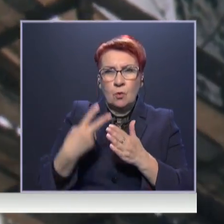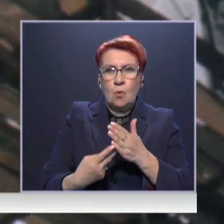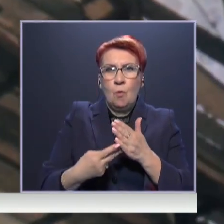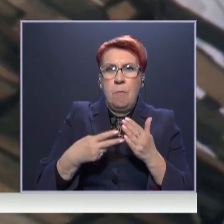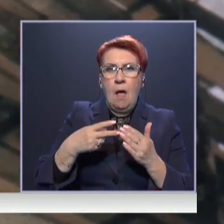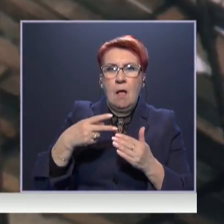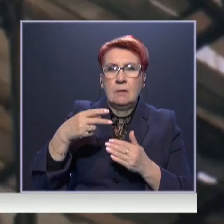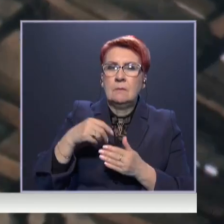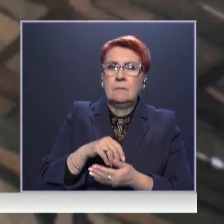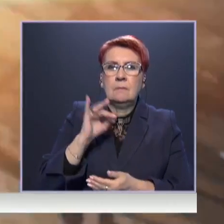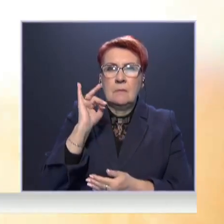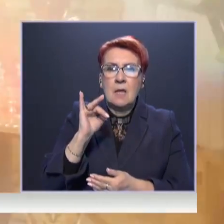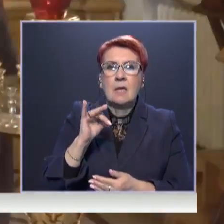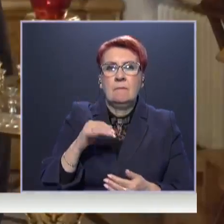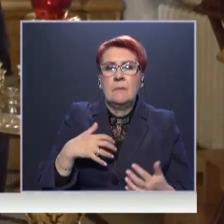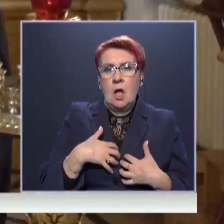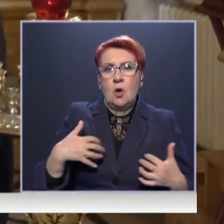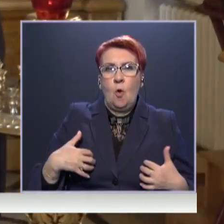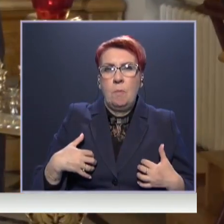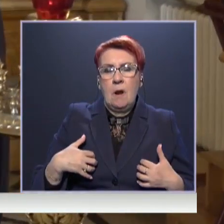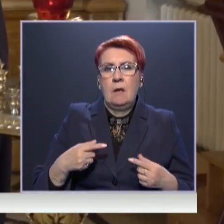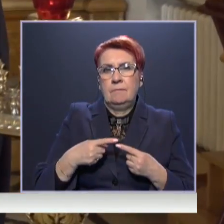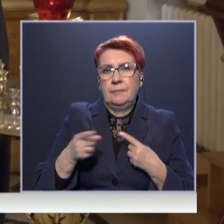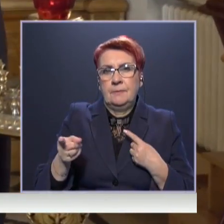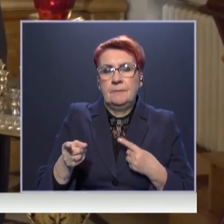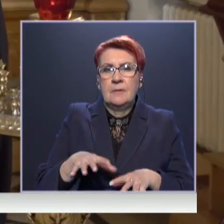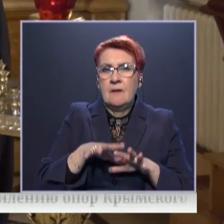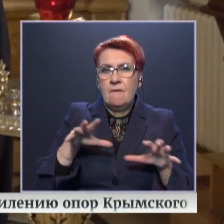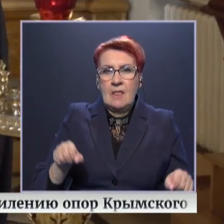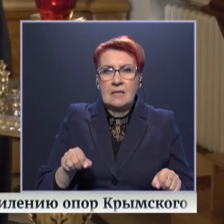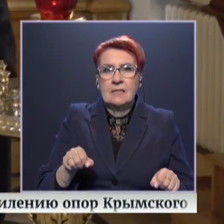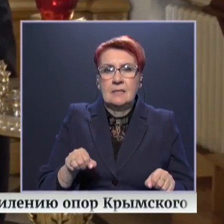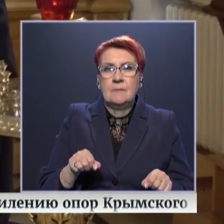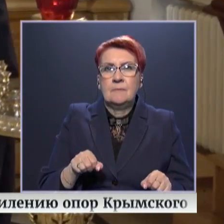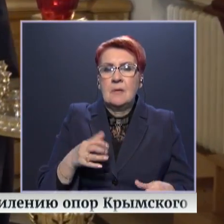сломал рёбра власти от на опасались настолько